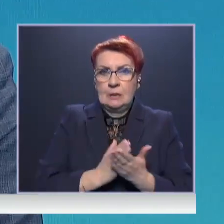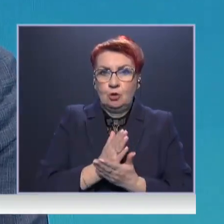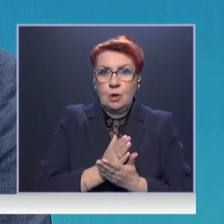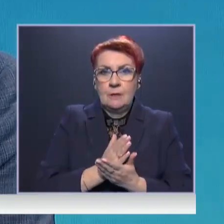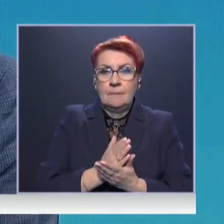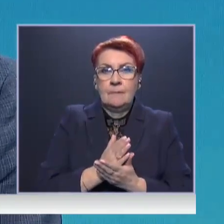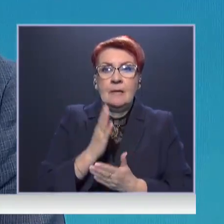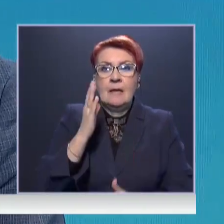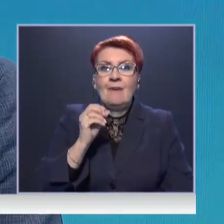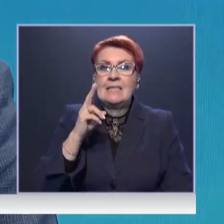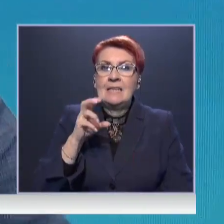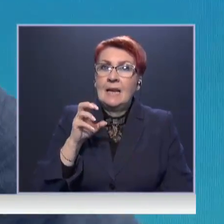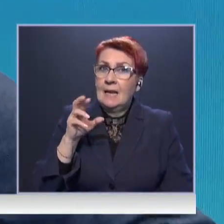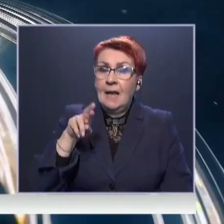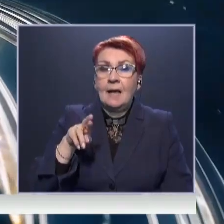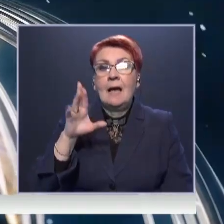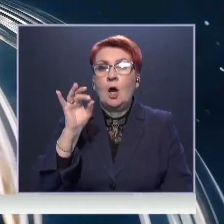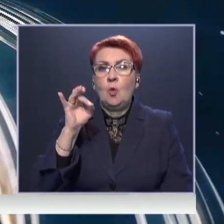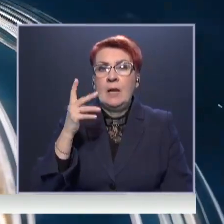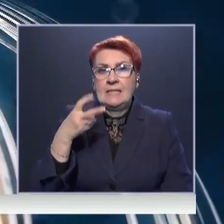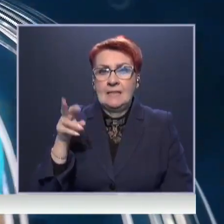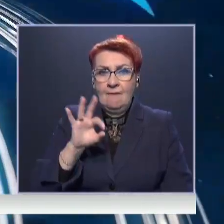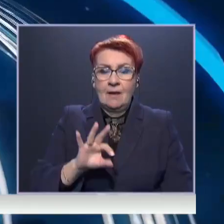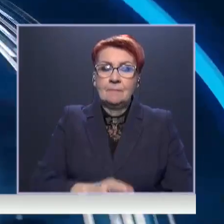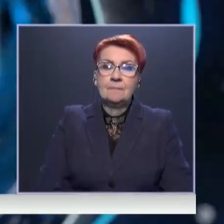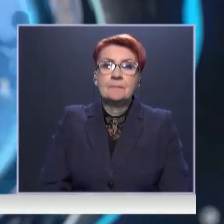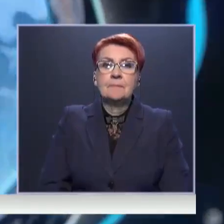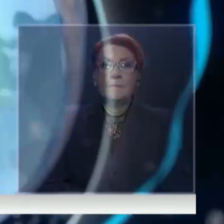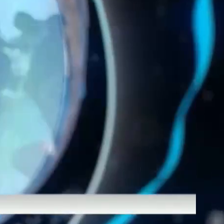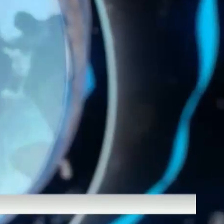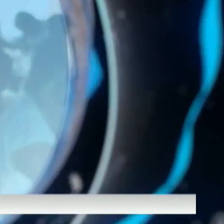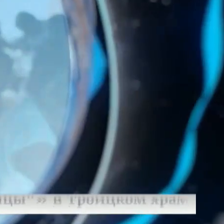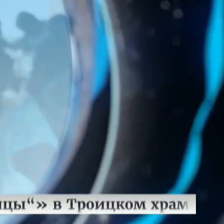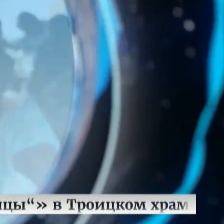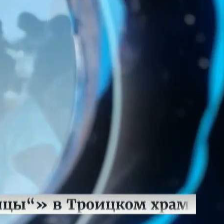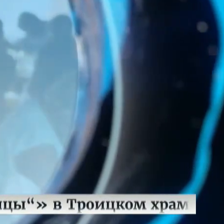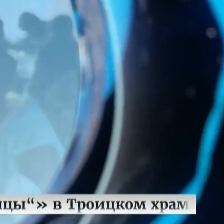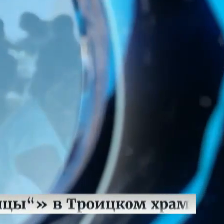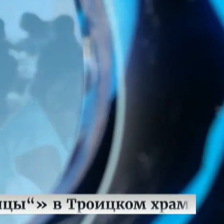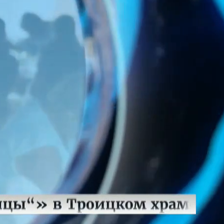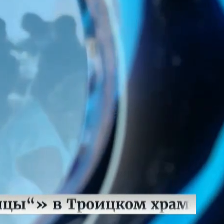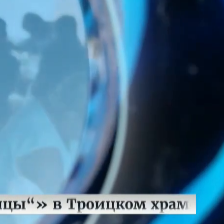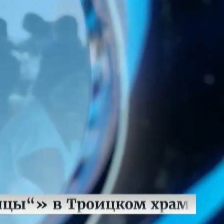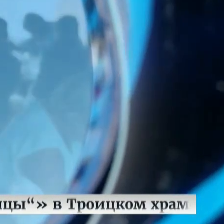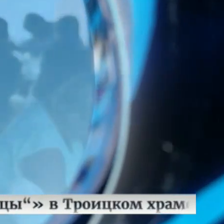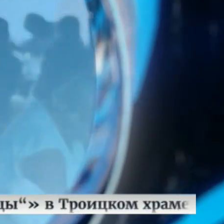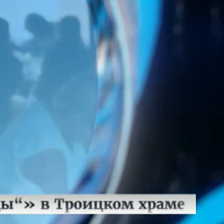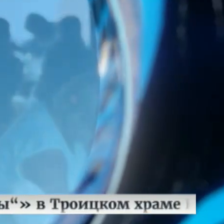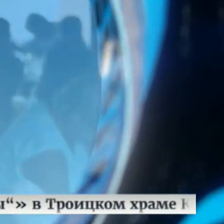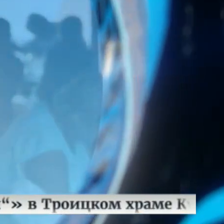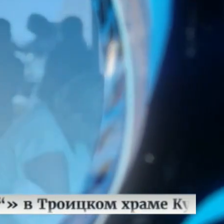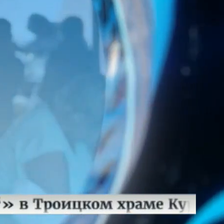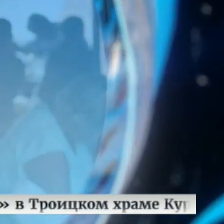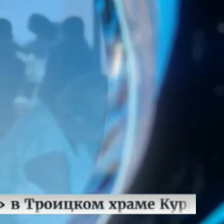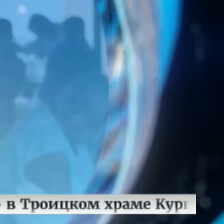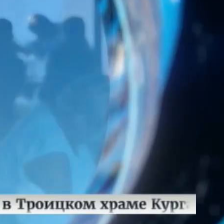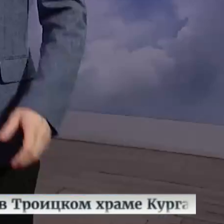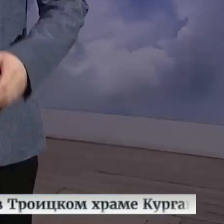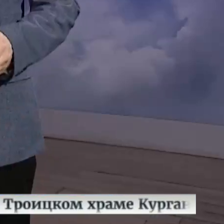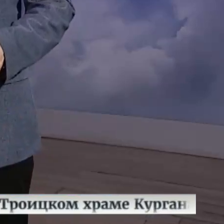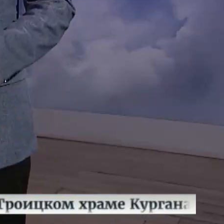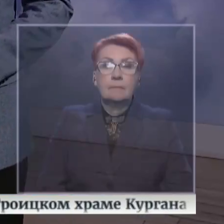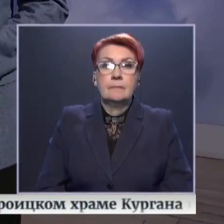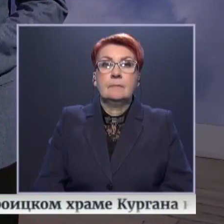Василия рулинского [музыка] Здравствуйте Меня зовут